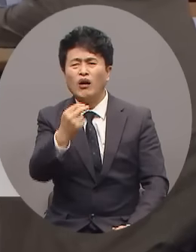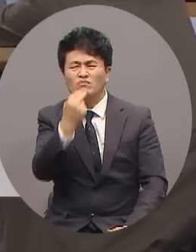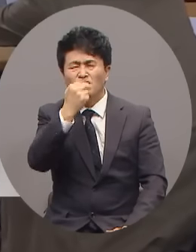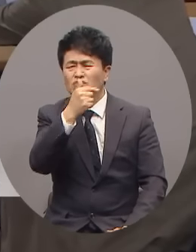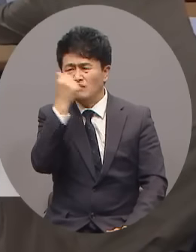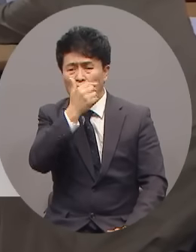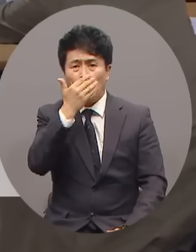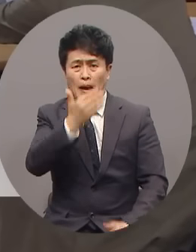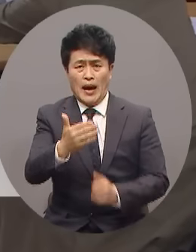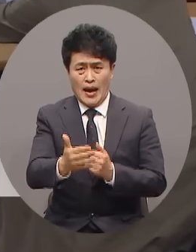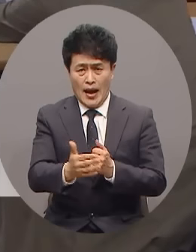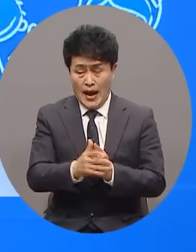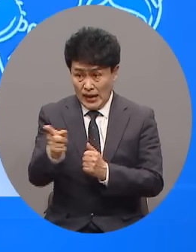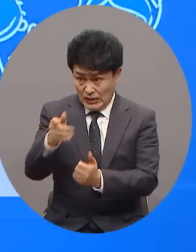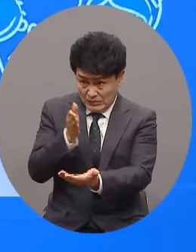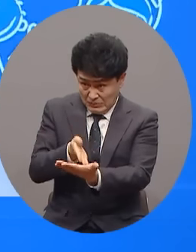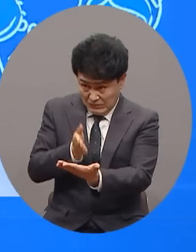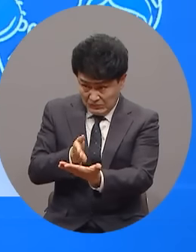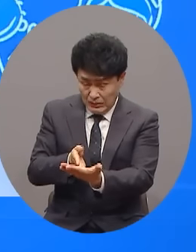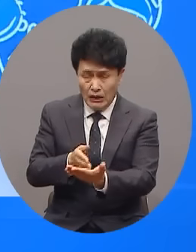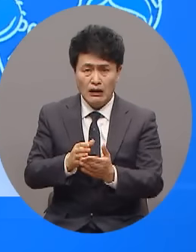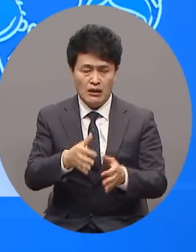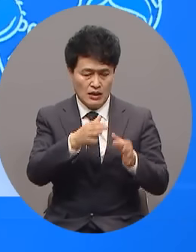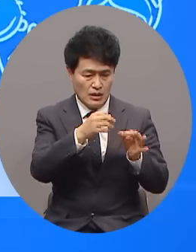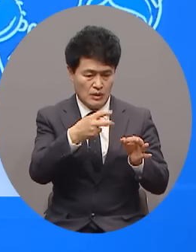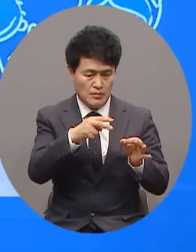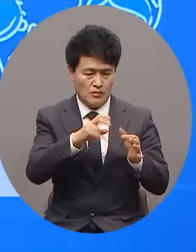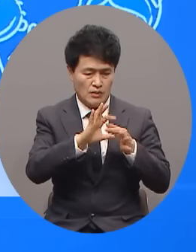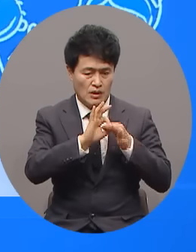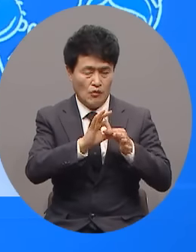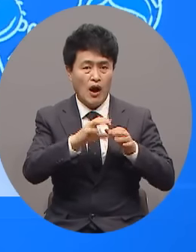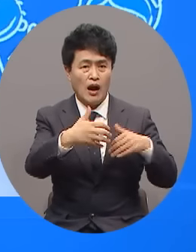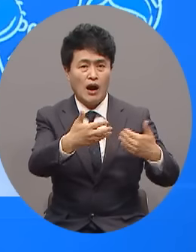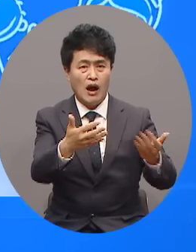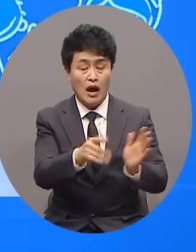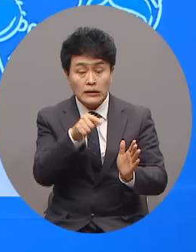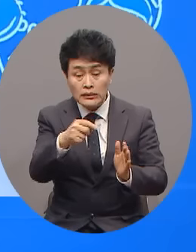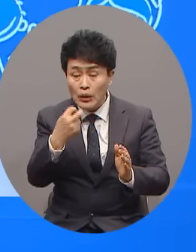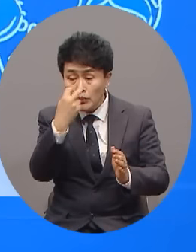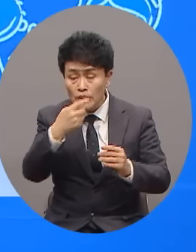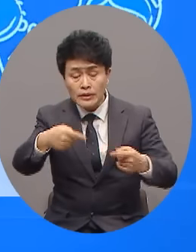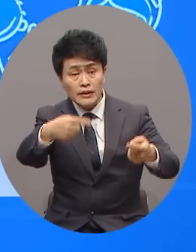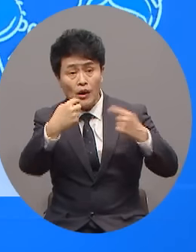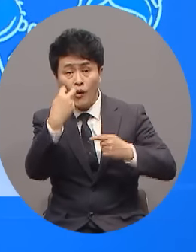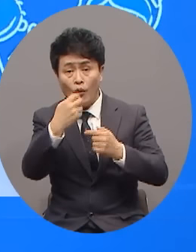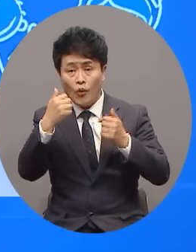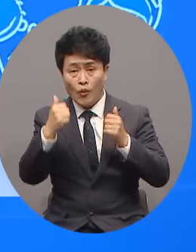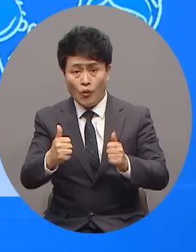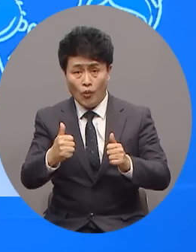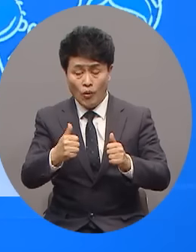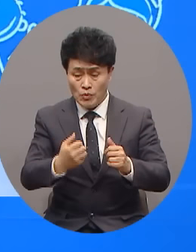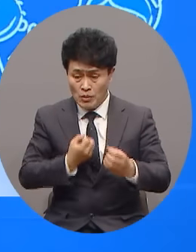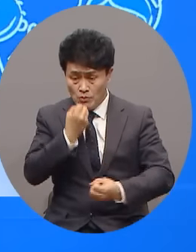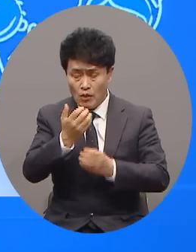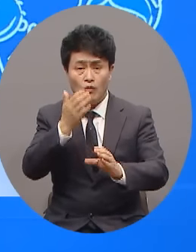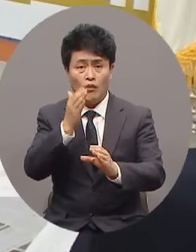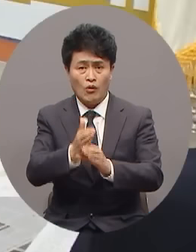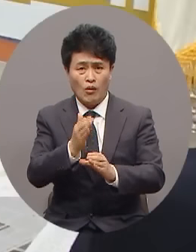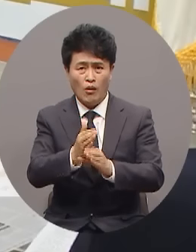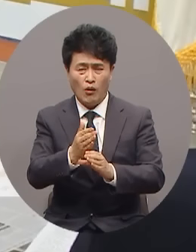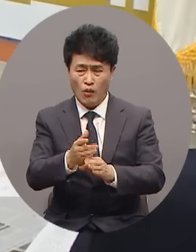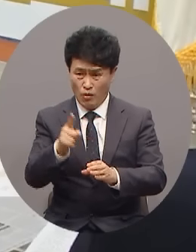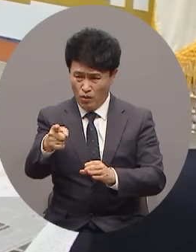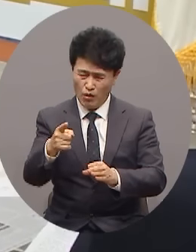누구나 알 수 있을 것이라며 피고인의주장은 김성태 등 쌍방울 관계자와 당시